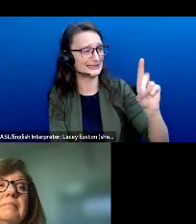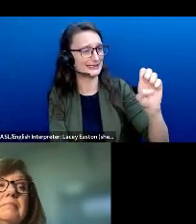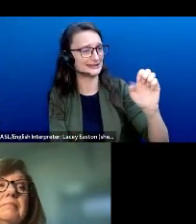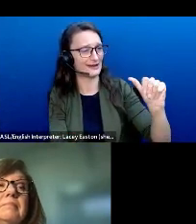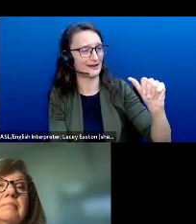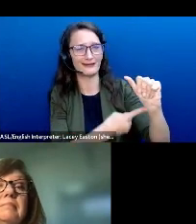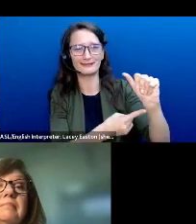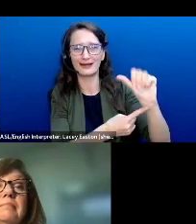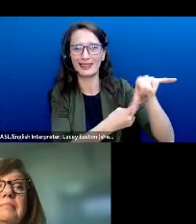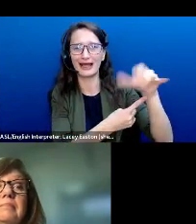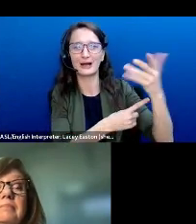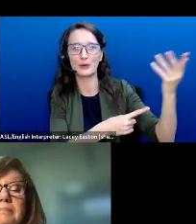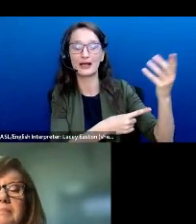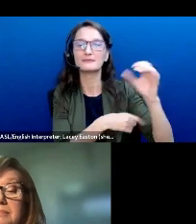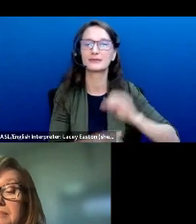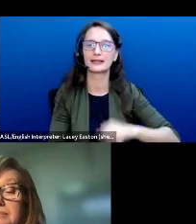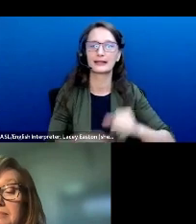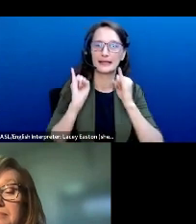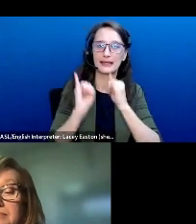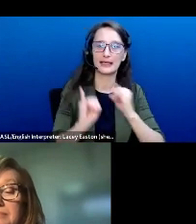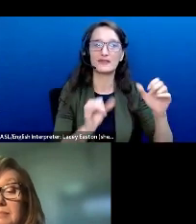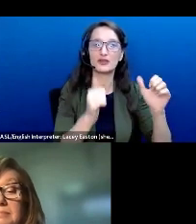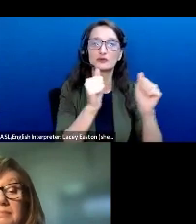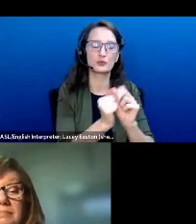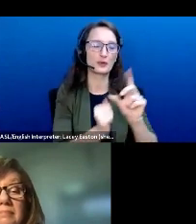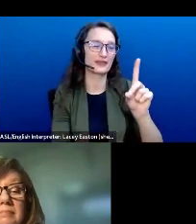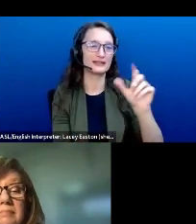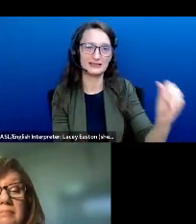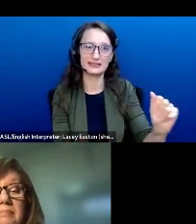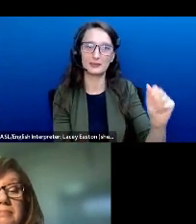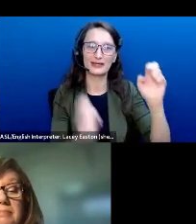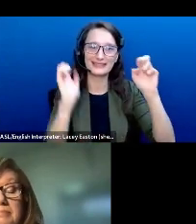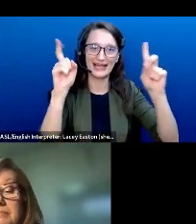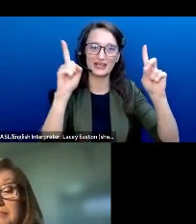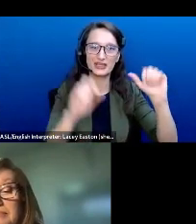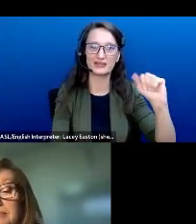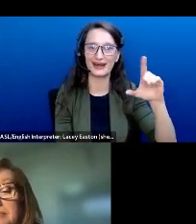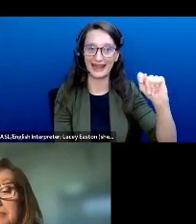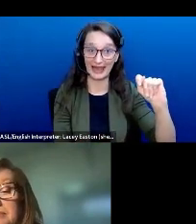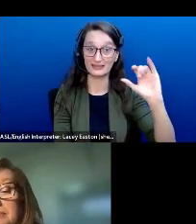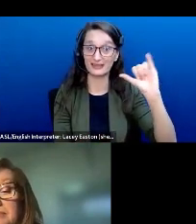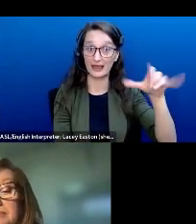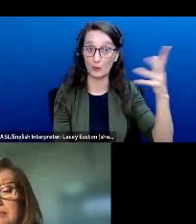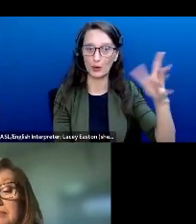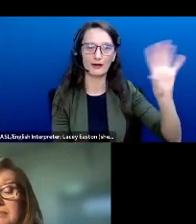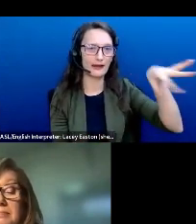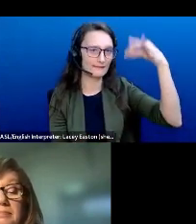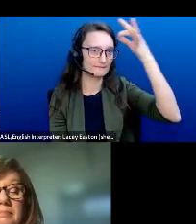la Ley de Educación para Individuos con Discapacidades. Es una ley federal que garantiza una